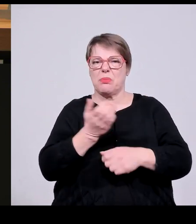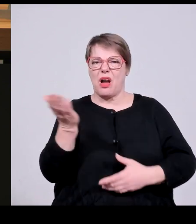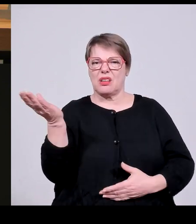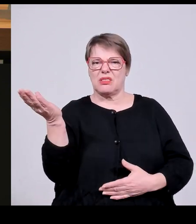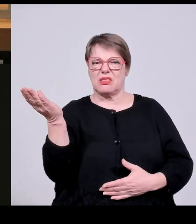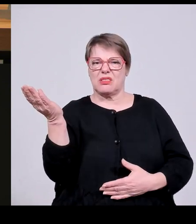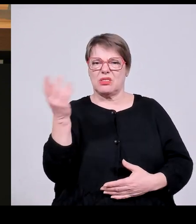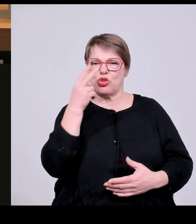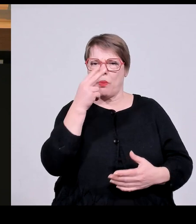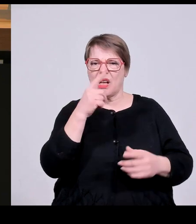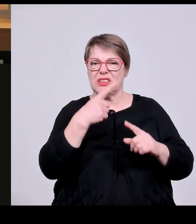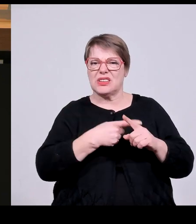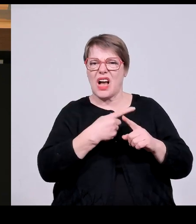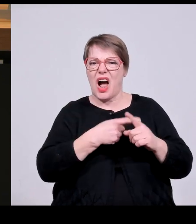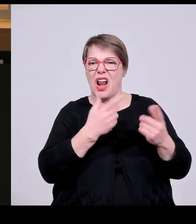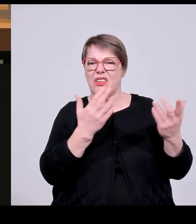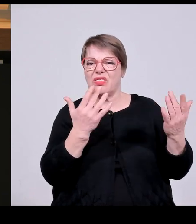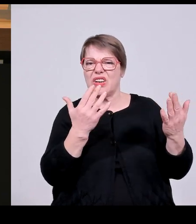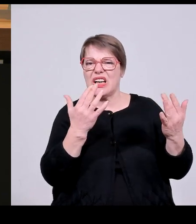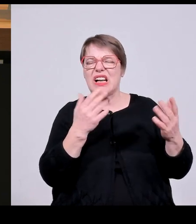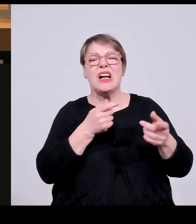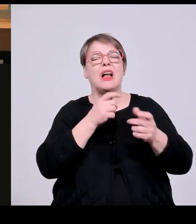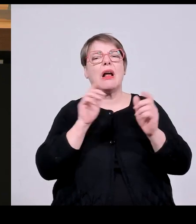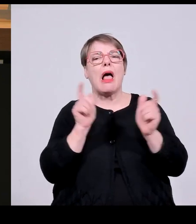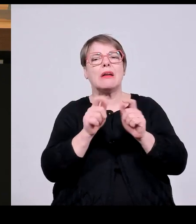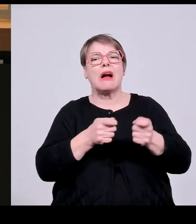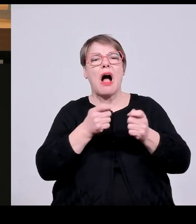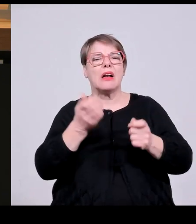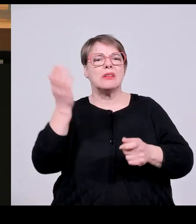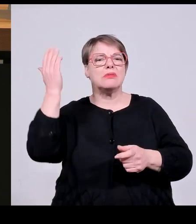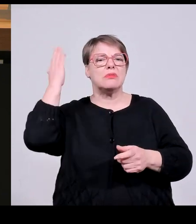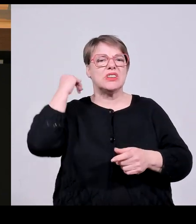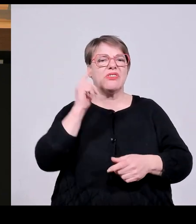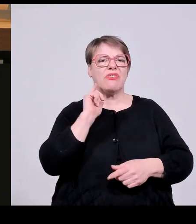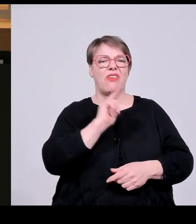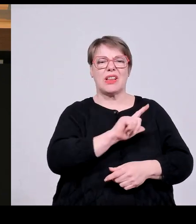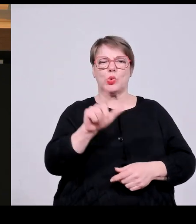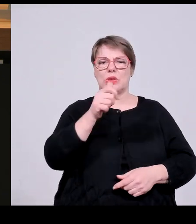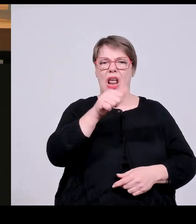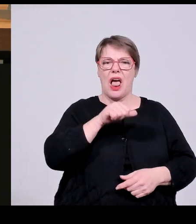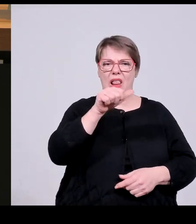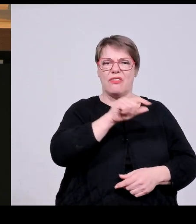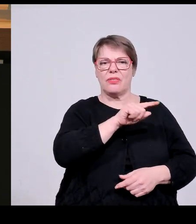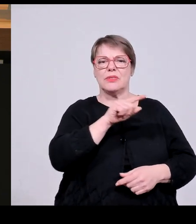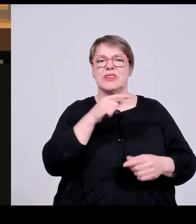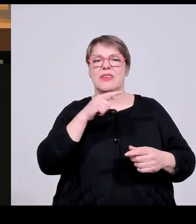Über diesen wurde in diesem Parlament im April. Und selbst damals weiß ich eins weiß ich beraten. Es hat